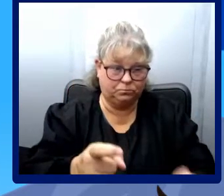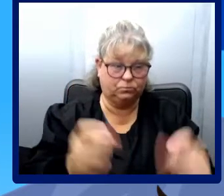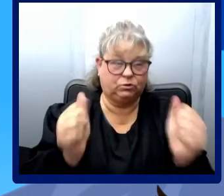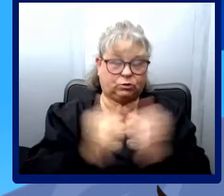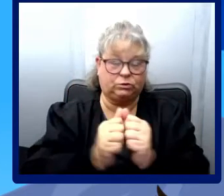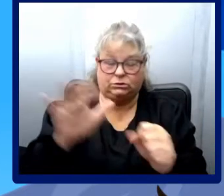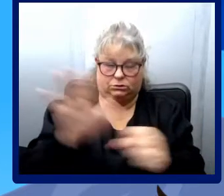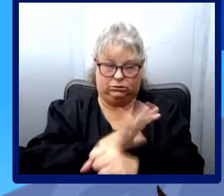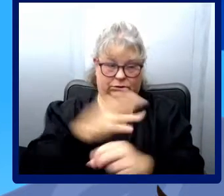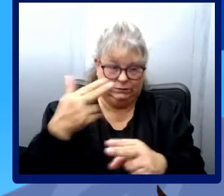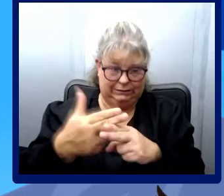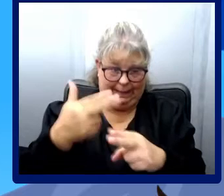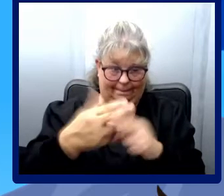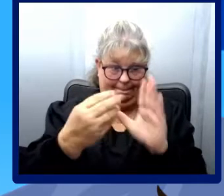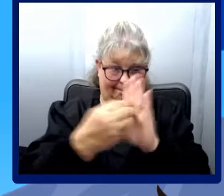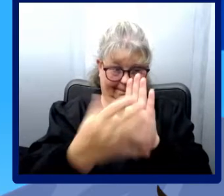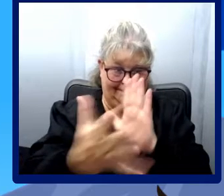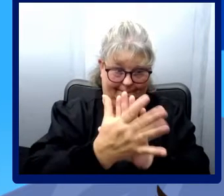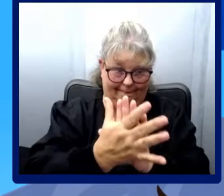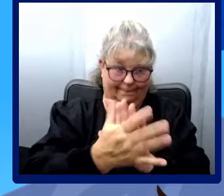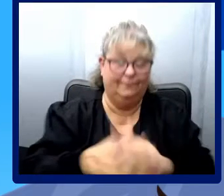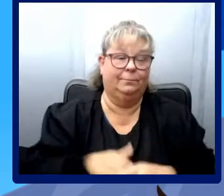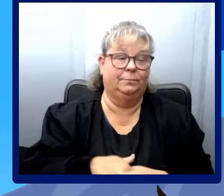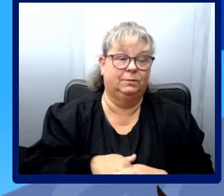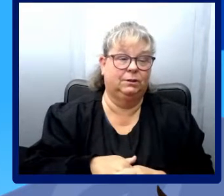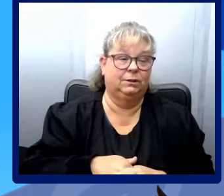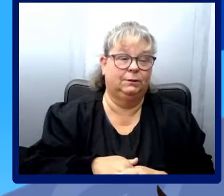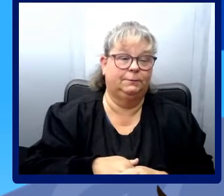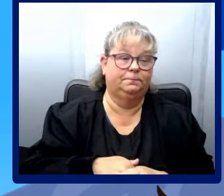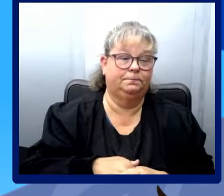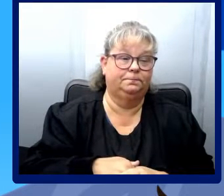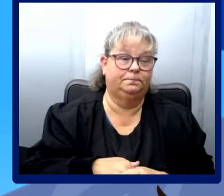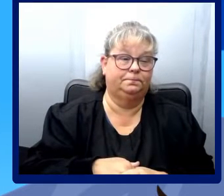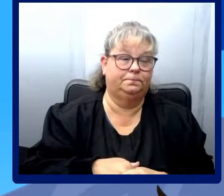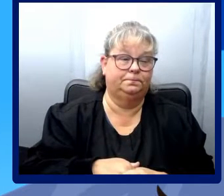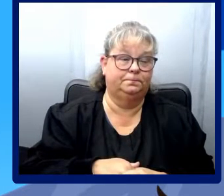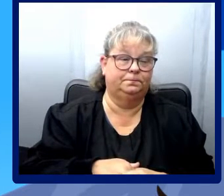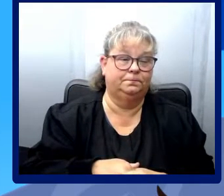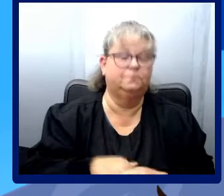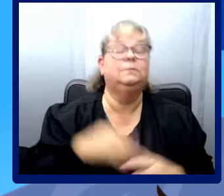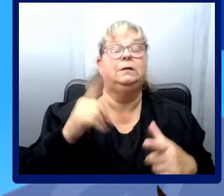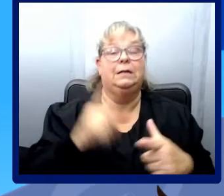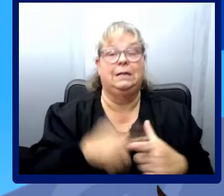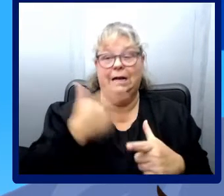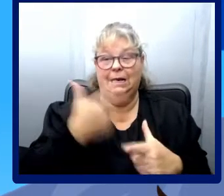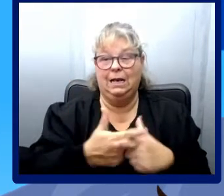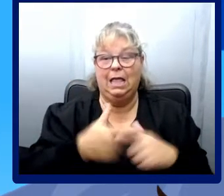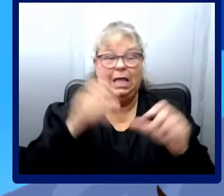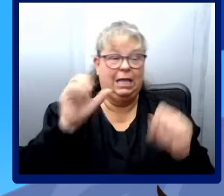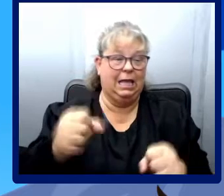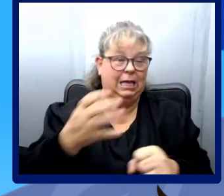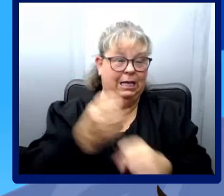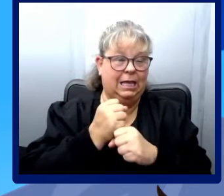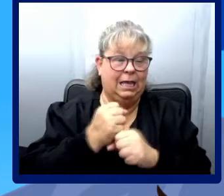Como pueden ver, podemos usar un cierre de fusión aquí. Podemos definir las direcciones de correo de destinatarios